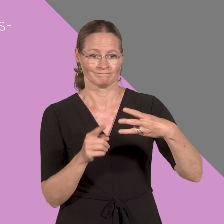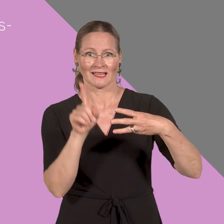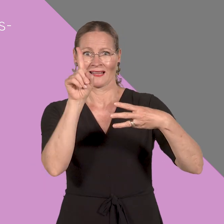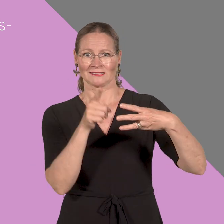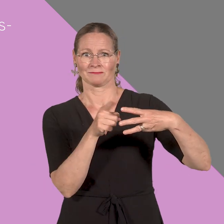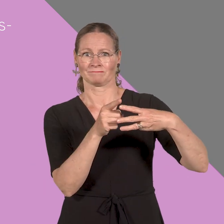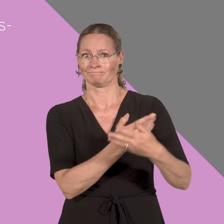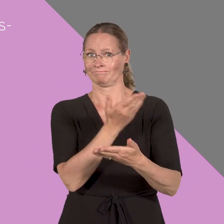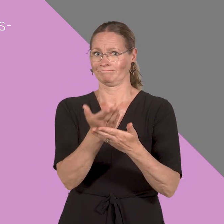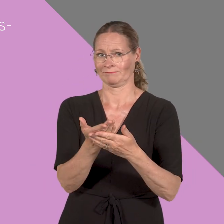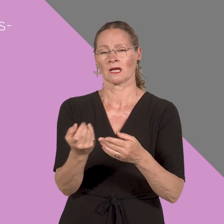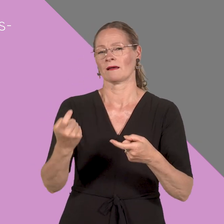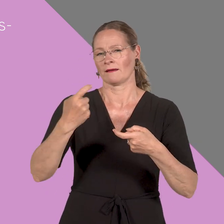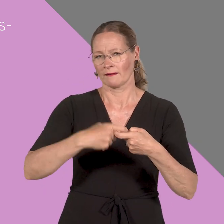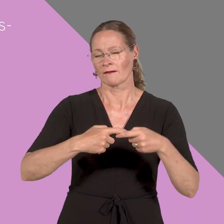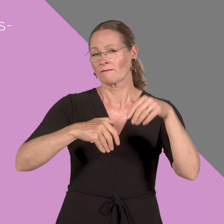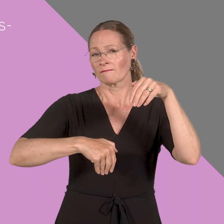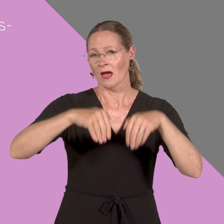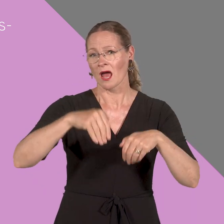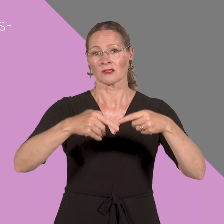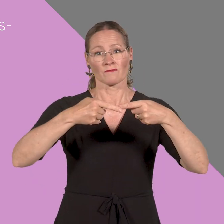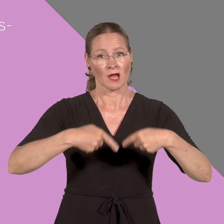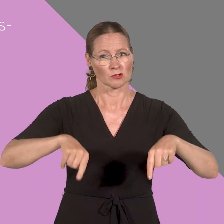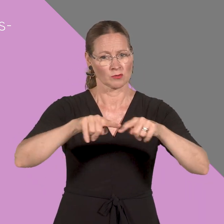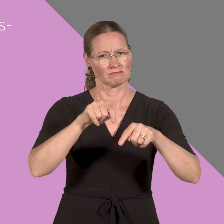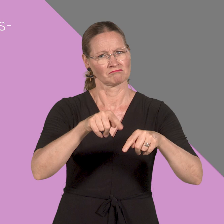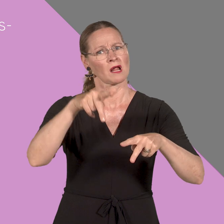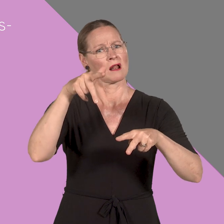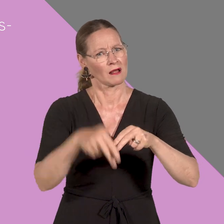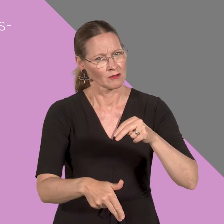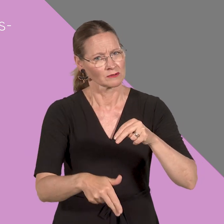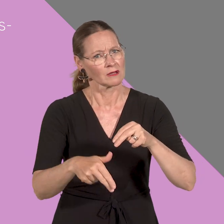Ensimmäinen ehdotus koski vaalivaliokunnan lakkauttamista, -